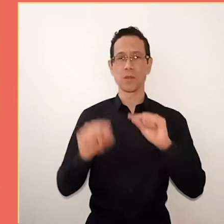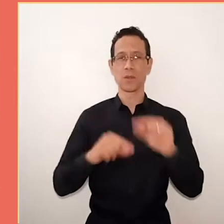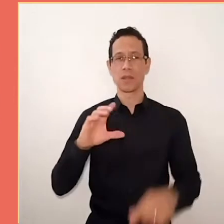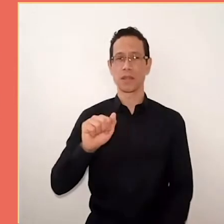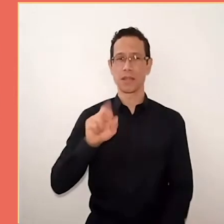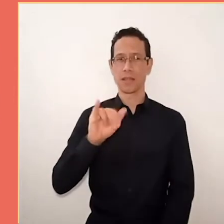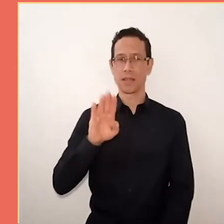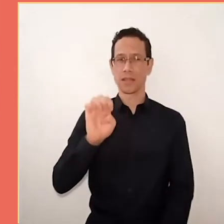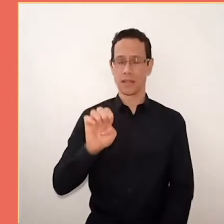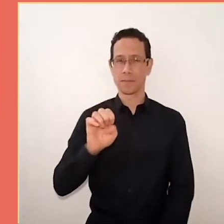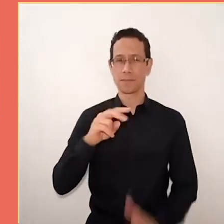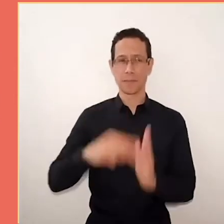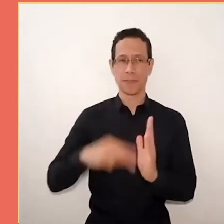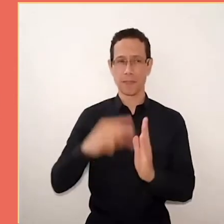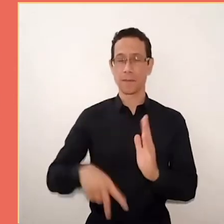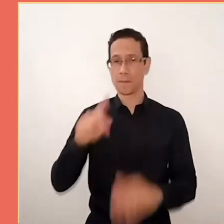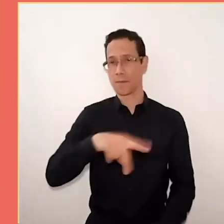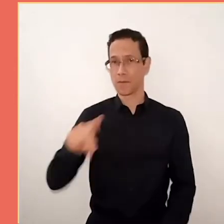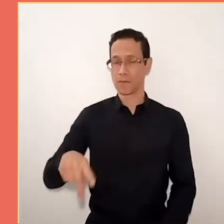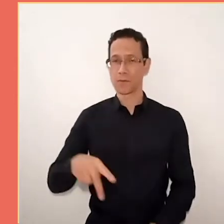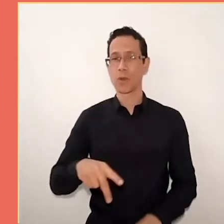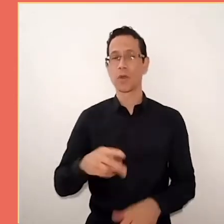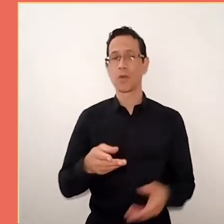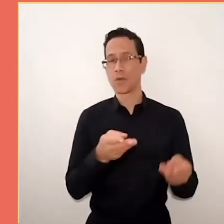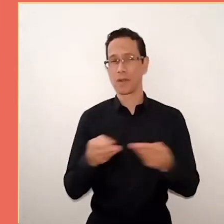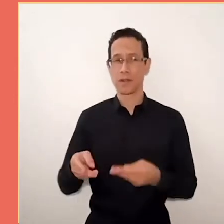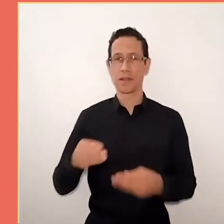Professora convidada do Master da Universidade Autônoma de Barcelona.